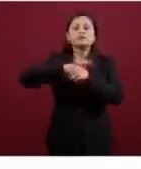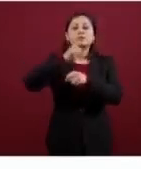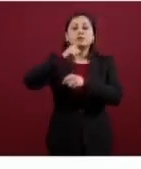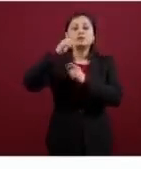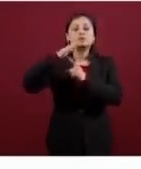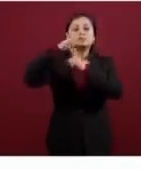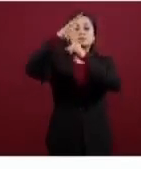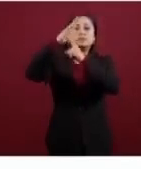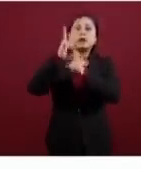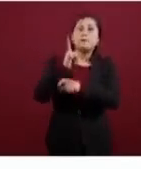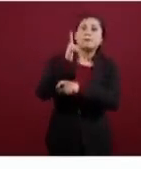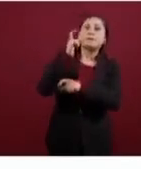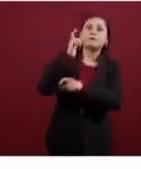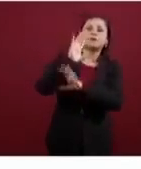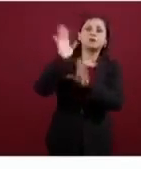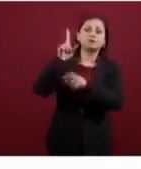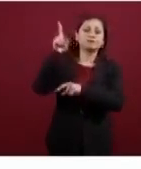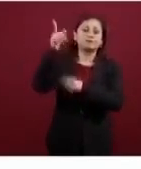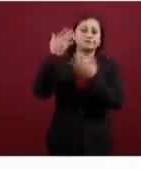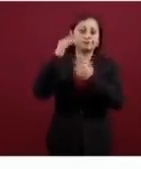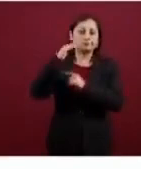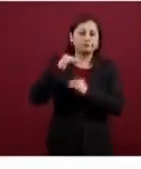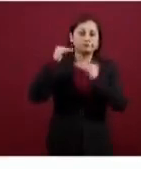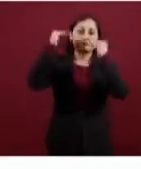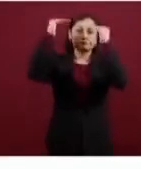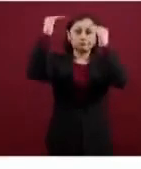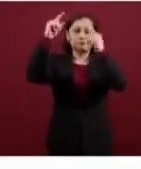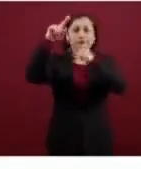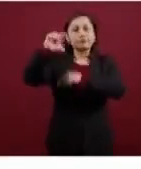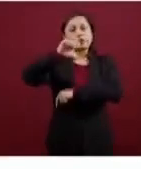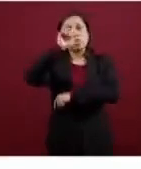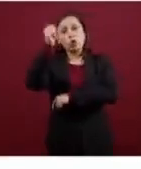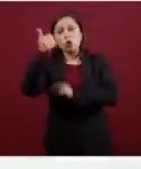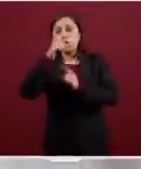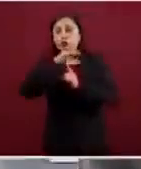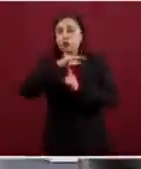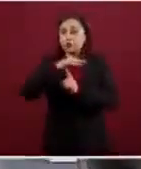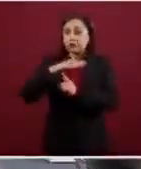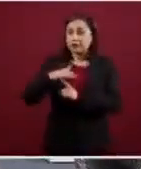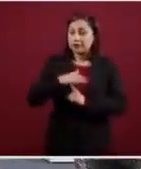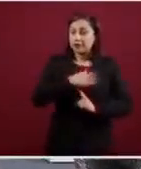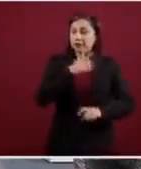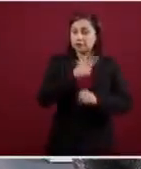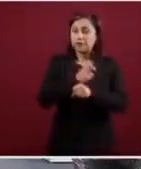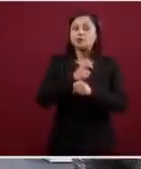el segundo helicóptero que ya lleva armamento y que va en apoyo directo a las tropas de